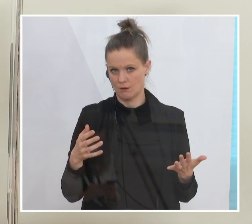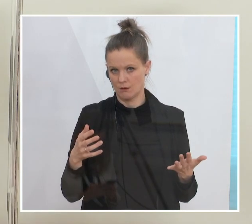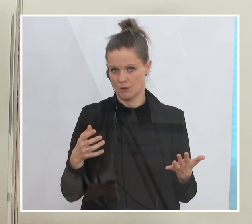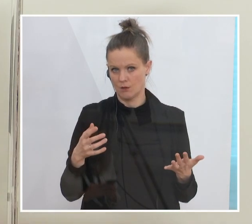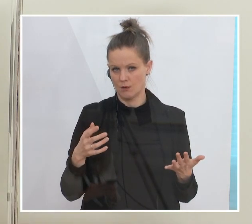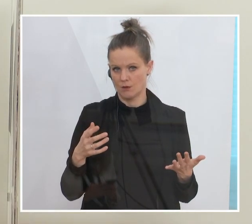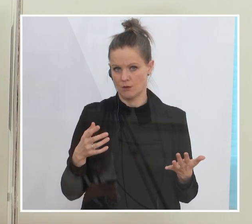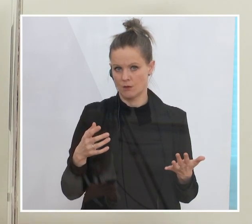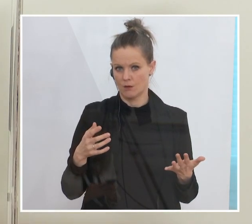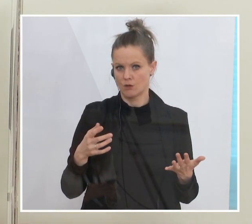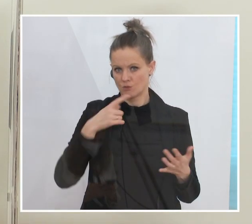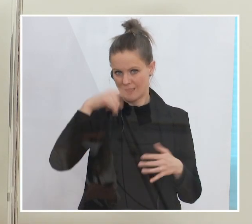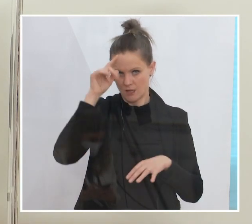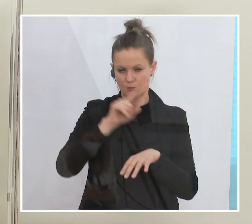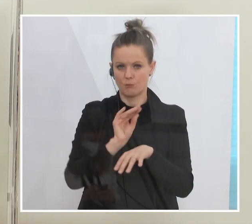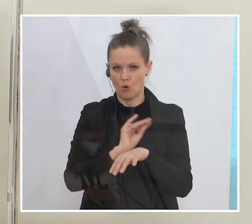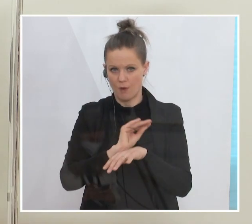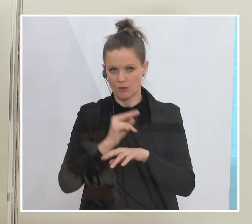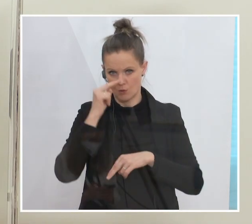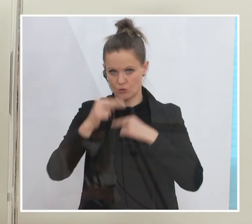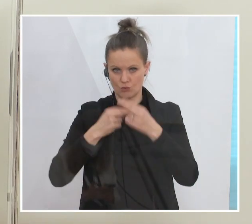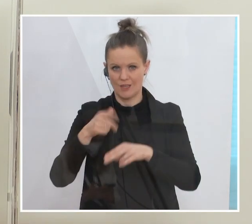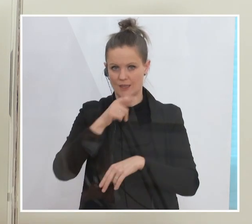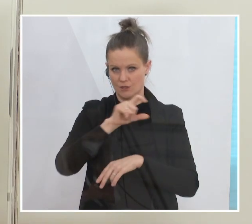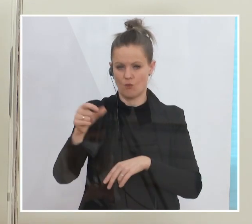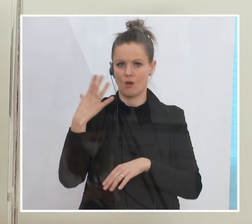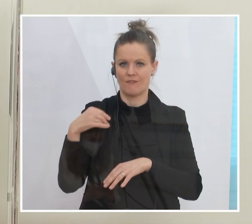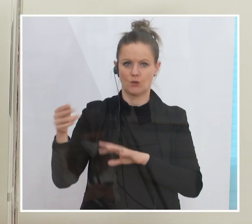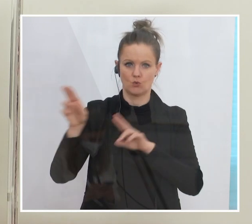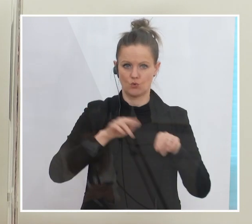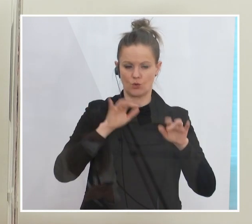und macht Untersuchungen und wird nächste Woche wieder da sein. Das ist das Eine. Das Zweite ist,